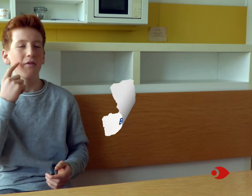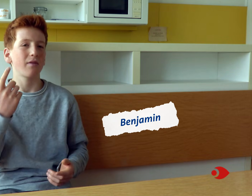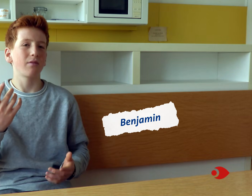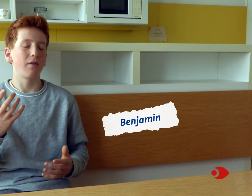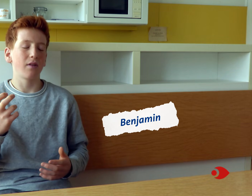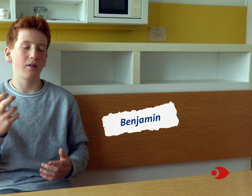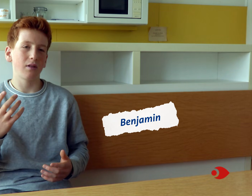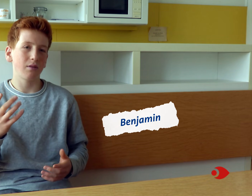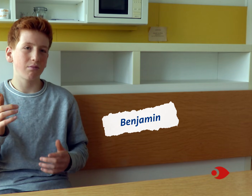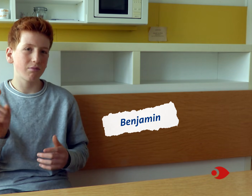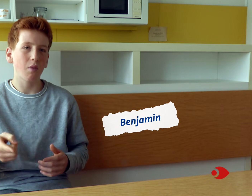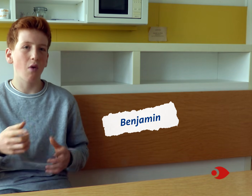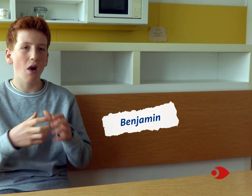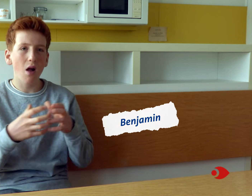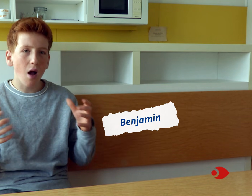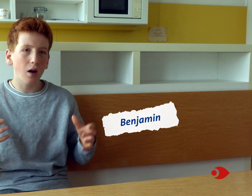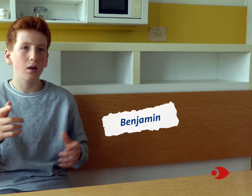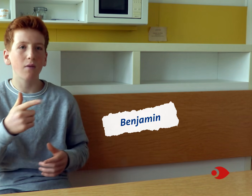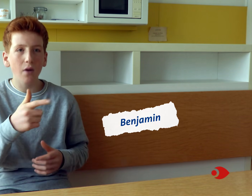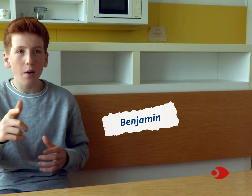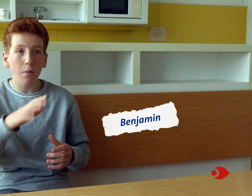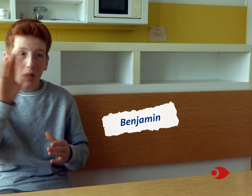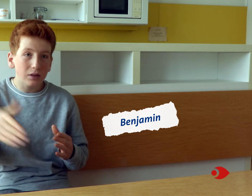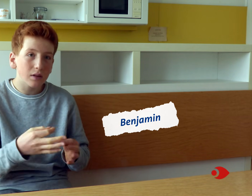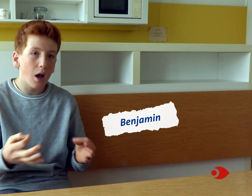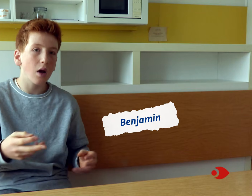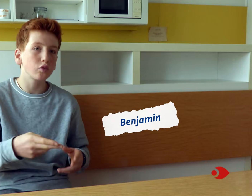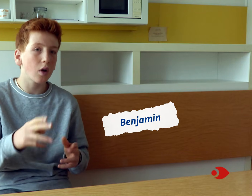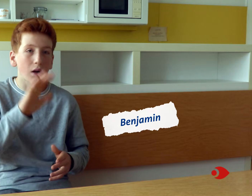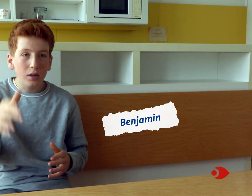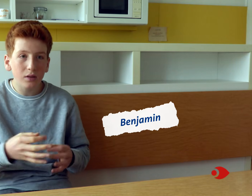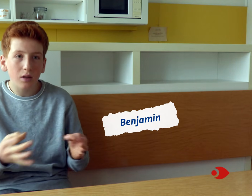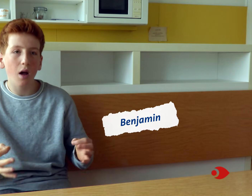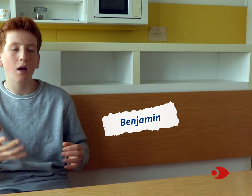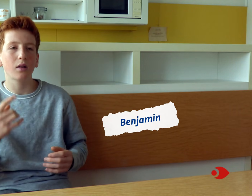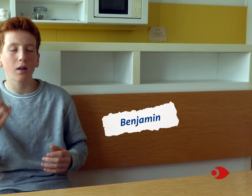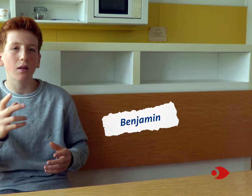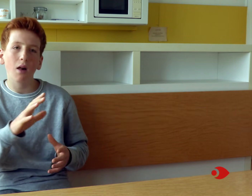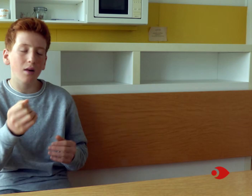Ich hab echt nicht gedacht, dass das so viel Zeit braucht: Einen ganzen Tag drehen, ein ganzer Schnitt-Tag,